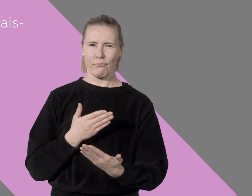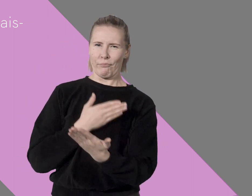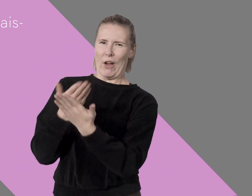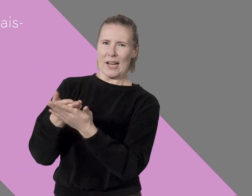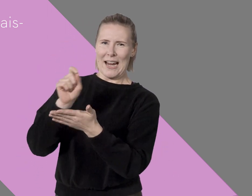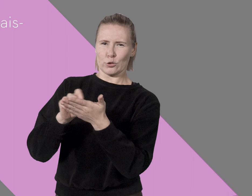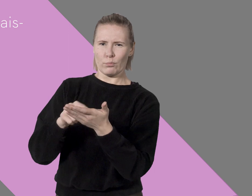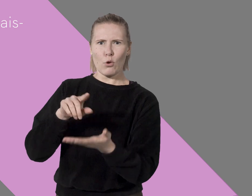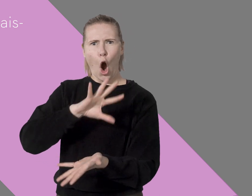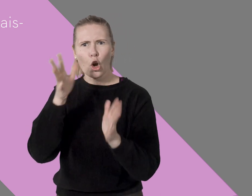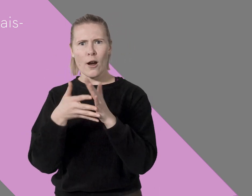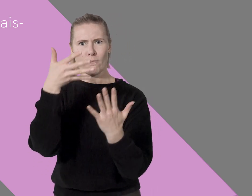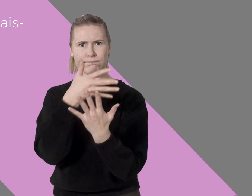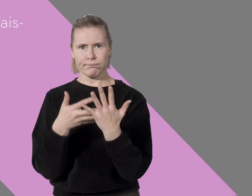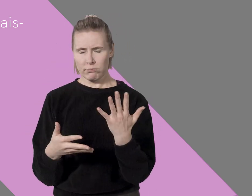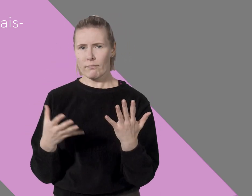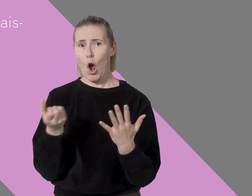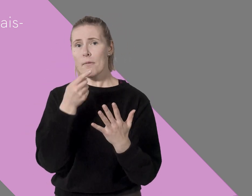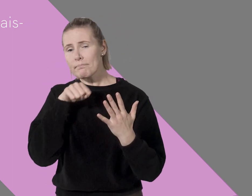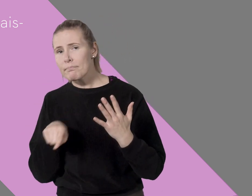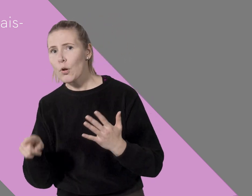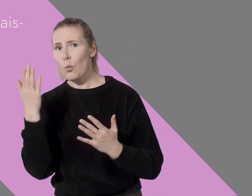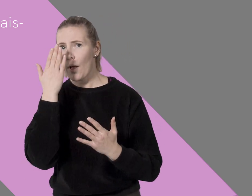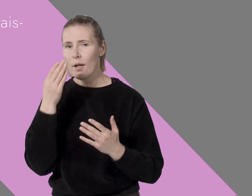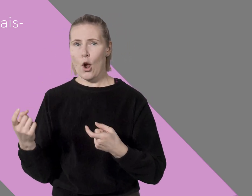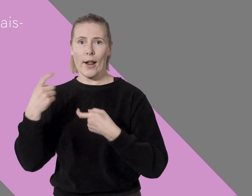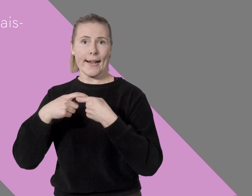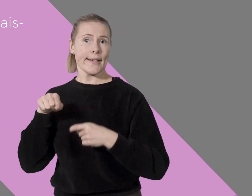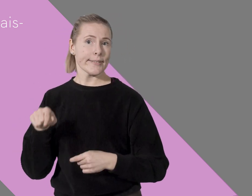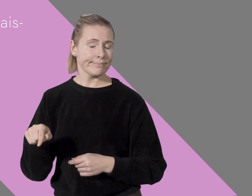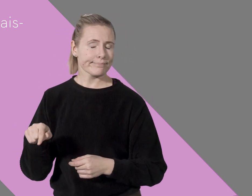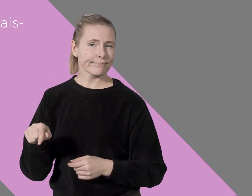Voit käydä lukemassa vastineen kokonaisuudessaan oheisesta linkistä.